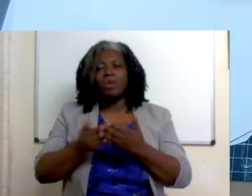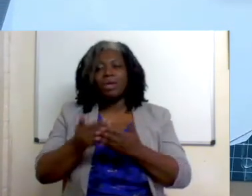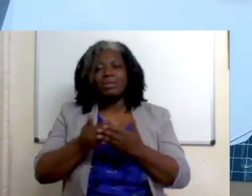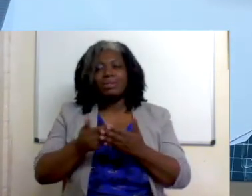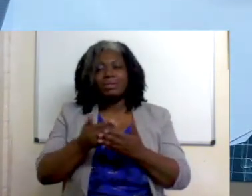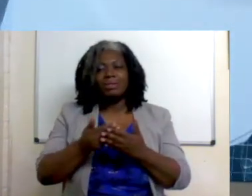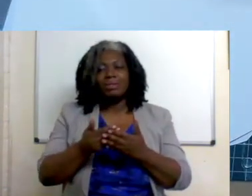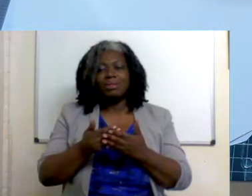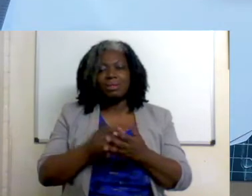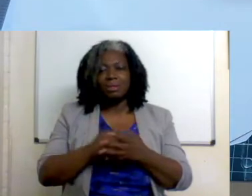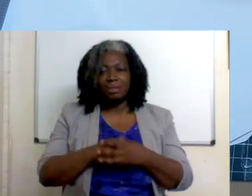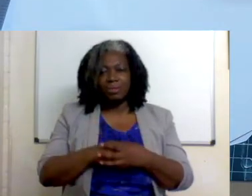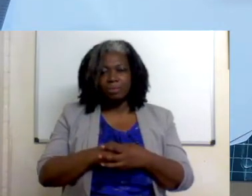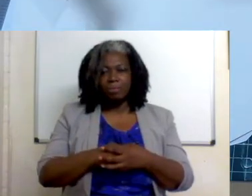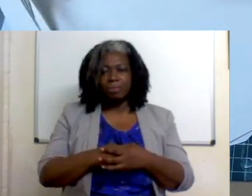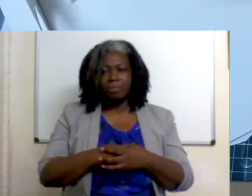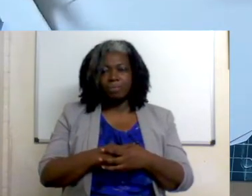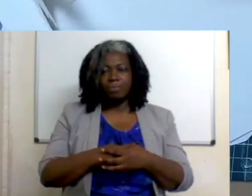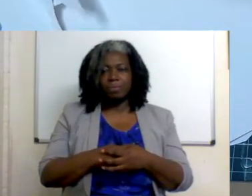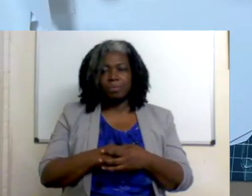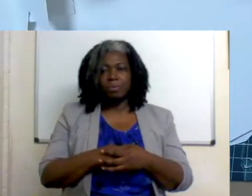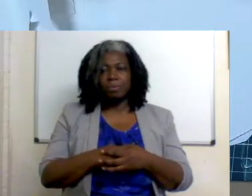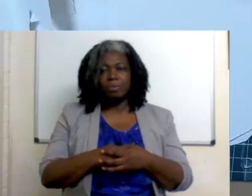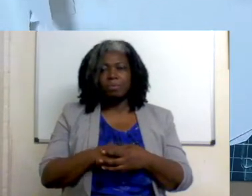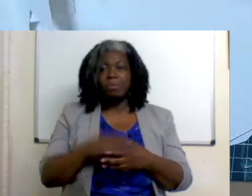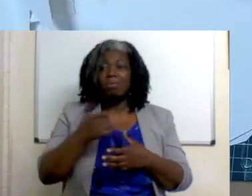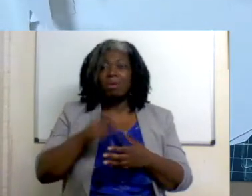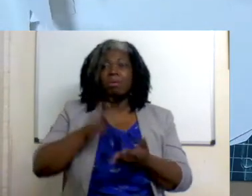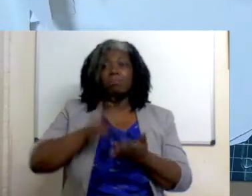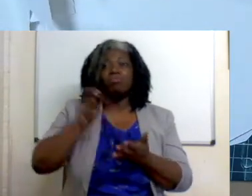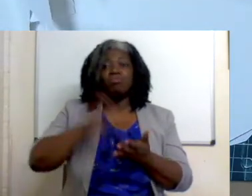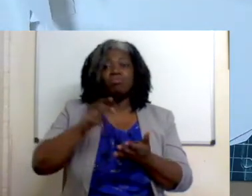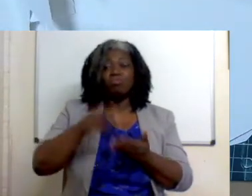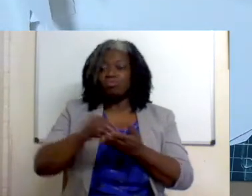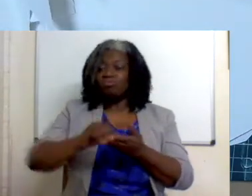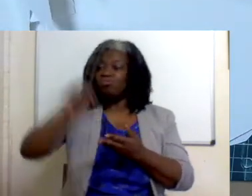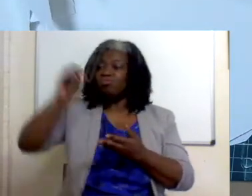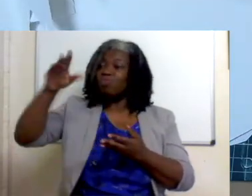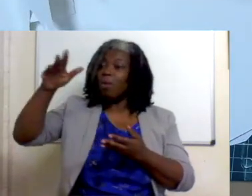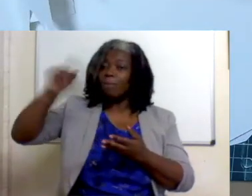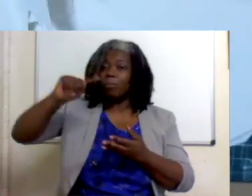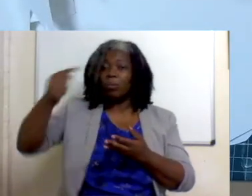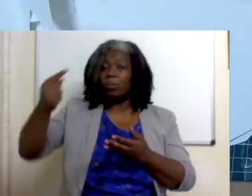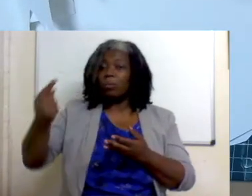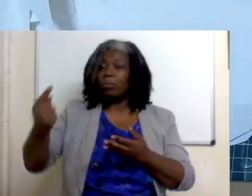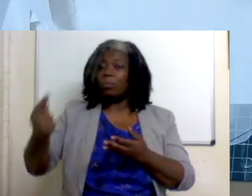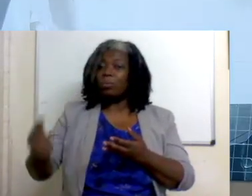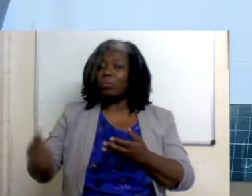ten chleba dovnitr. Tak, ten chleba muze padat ve vzduchu, takhle... tady